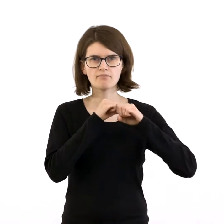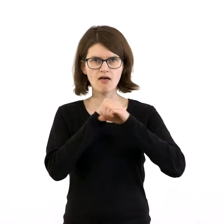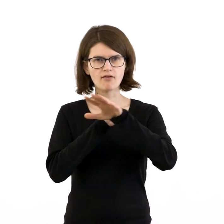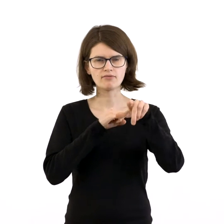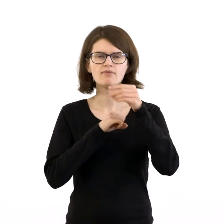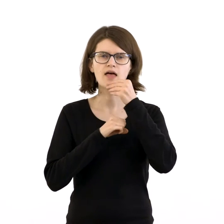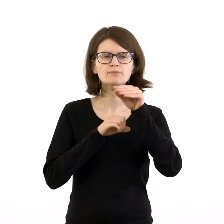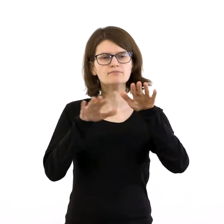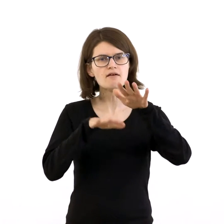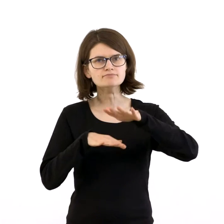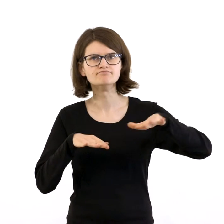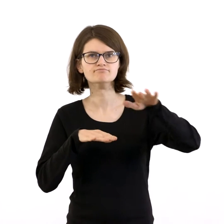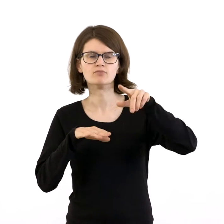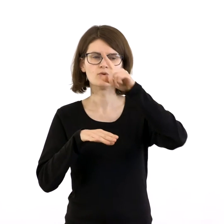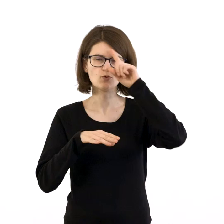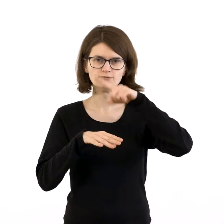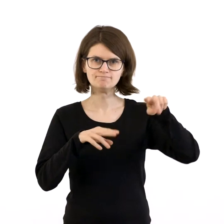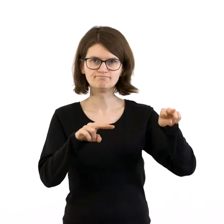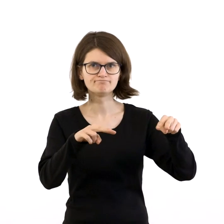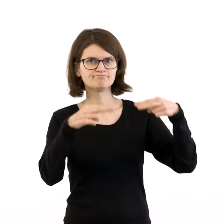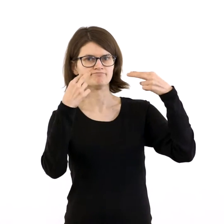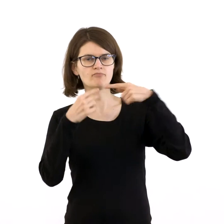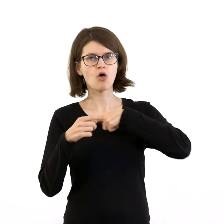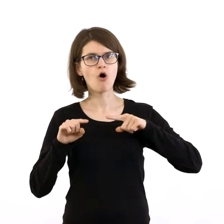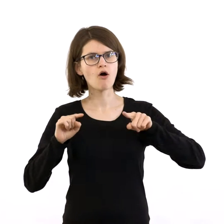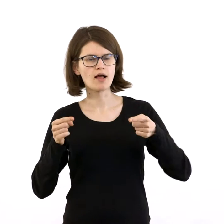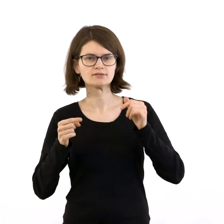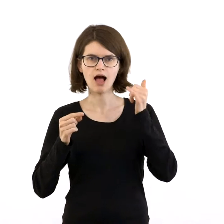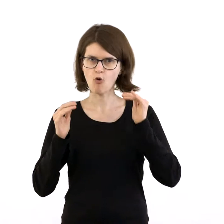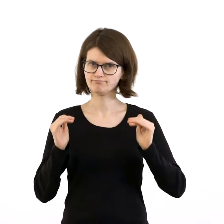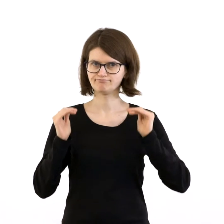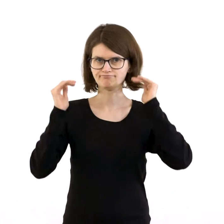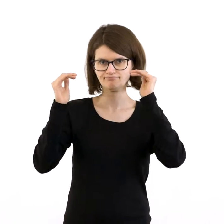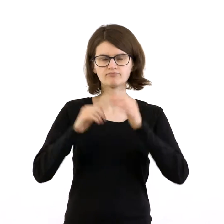Media społecznościowe są świetnym miejscem budowania wizerunku organizacji.